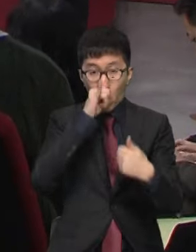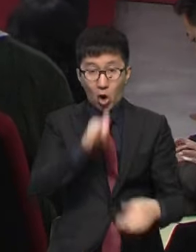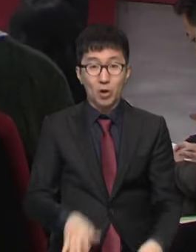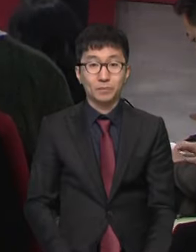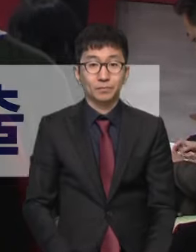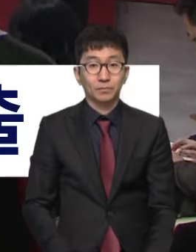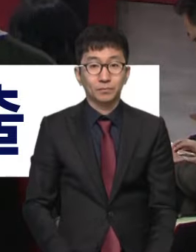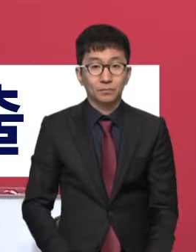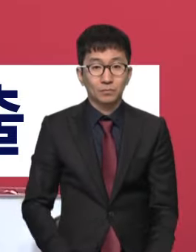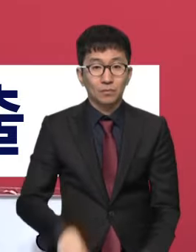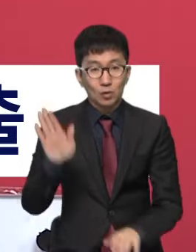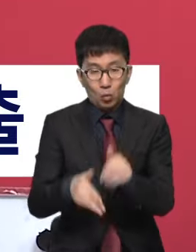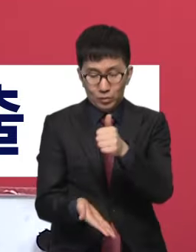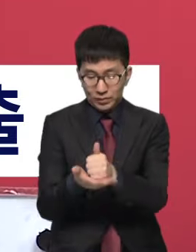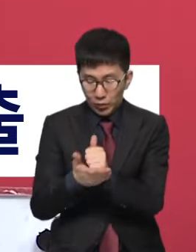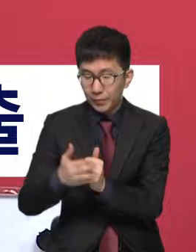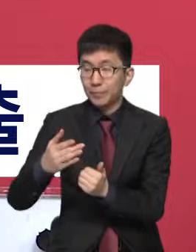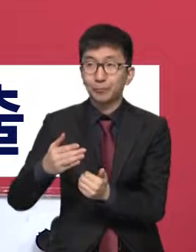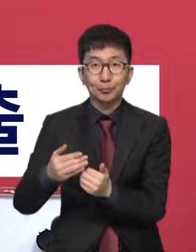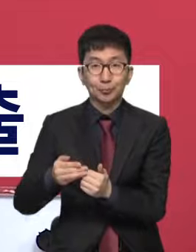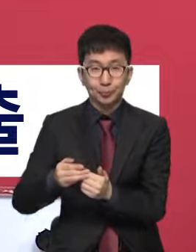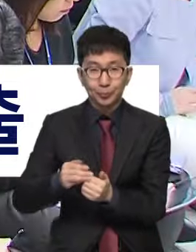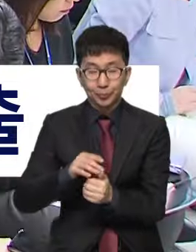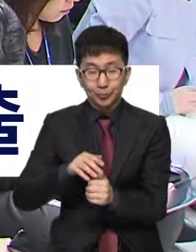무난히 공천장을 받은 중진들과 달리 현역 초선 4명은 탈락했습니다.